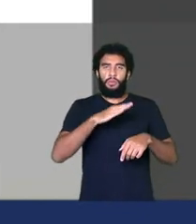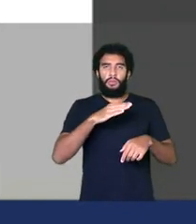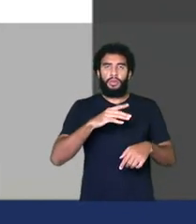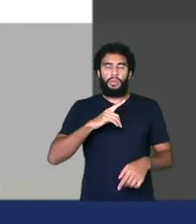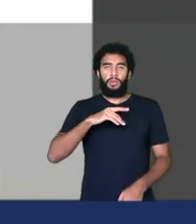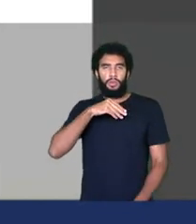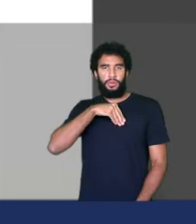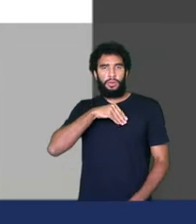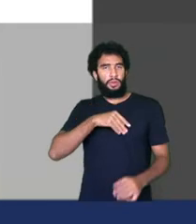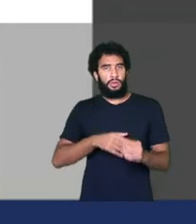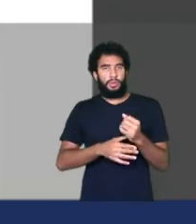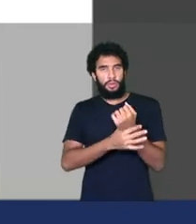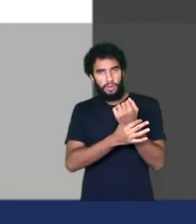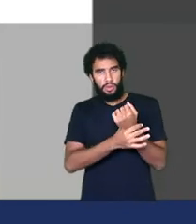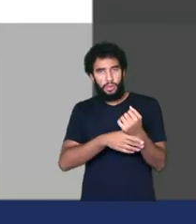GERAÇÃO DE EMPREGO, GARANTIA